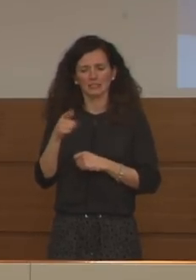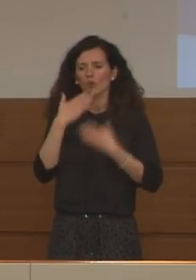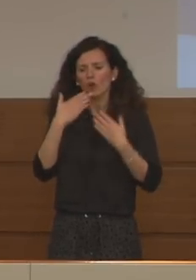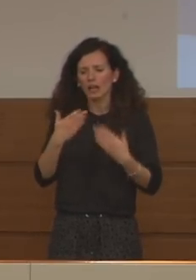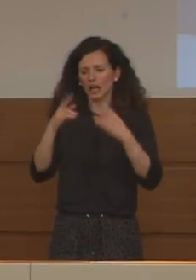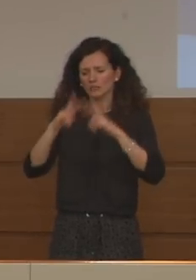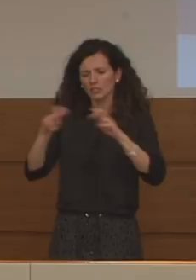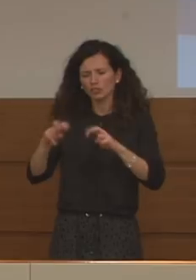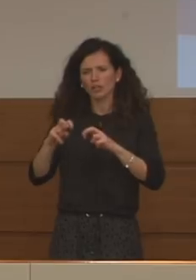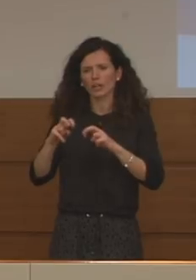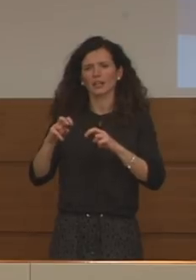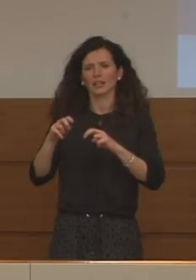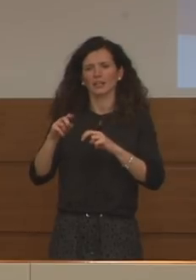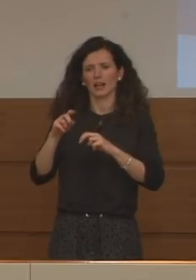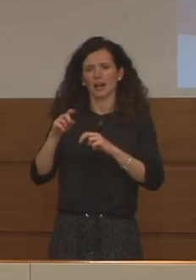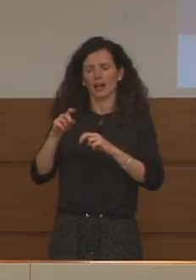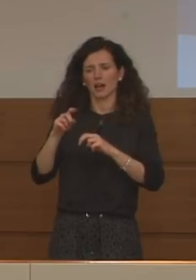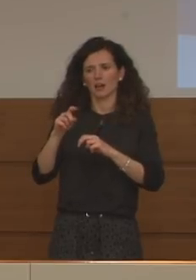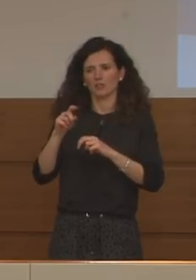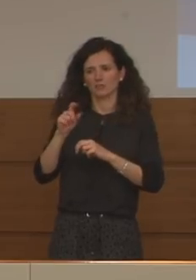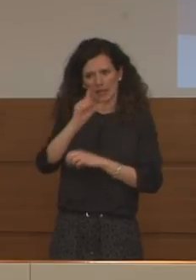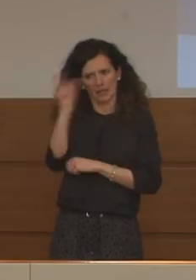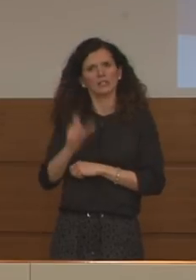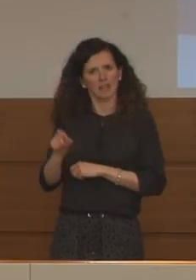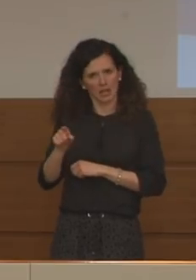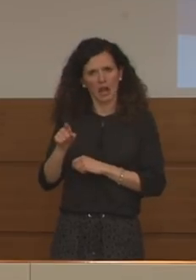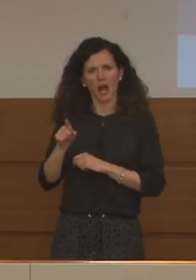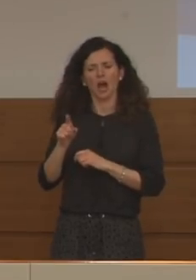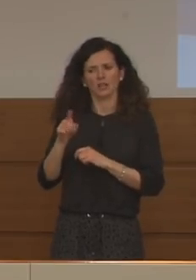tempi record, in maniera assolutamente qualificata, cominciamo ad